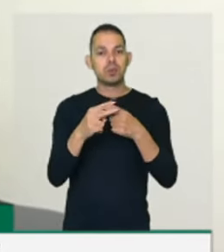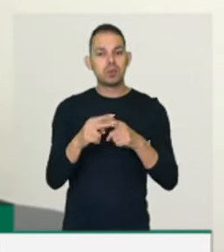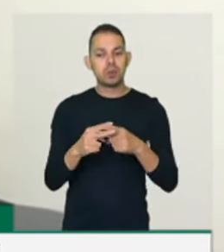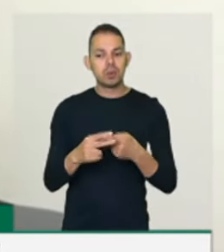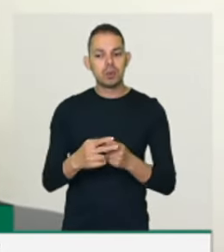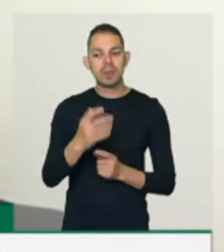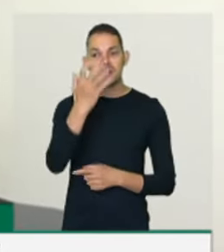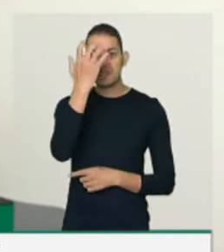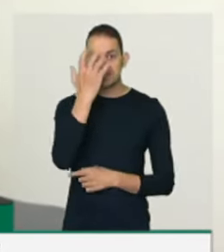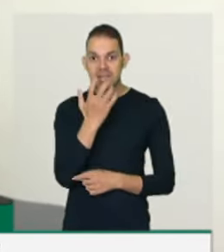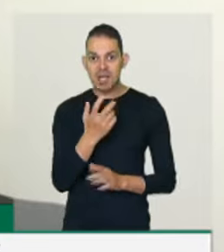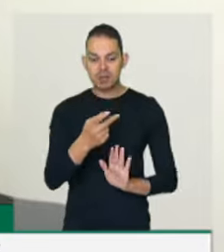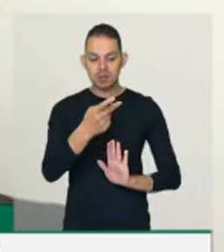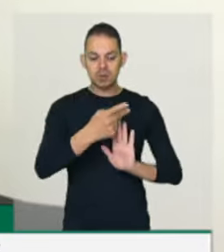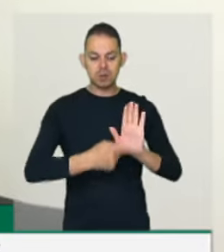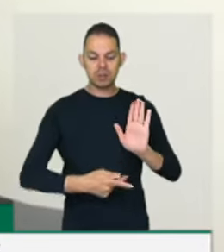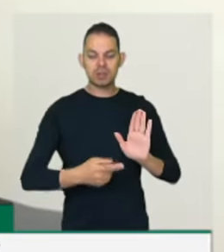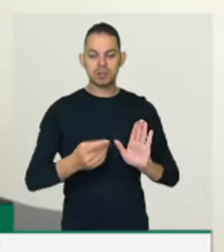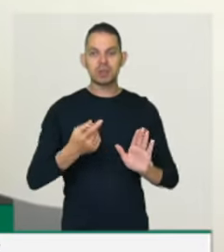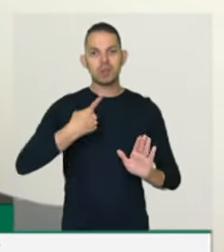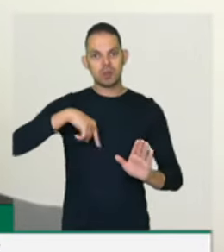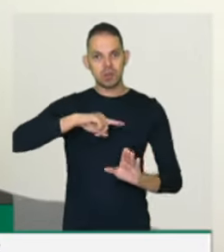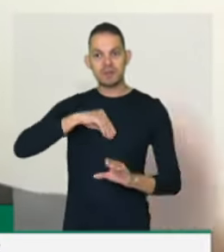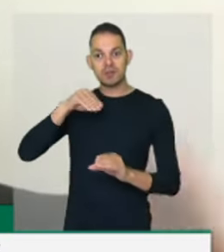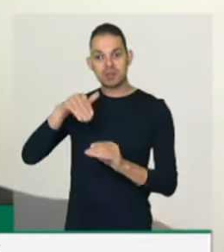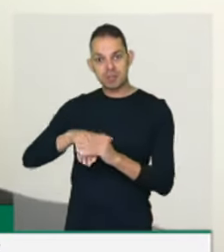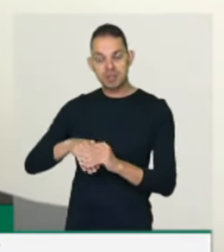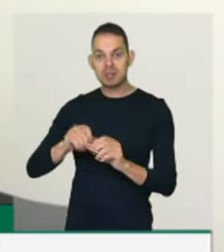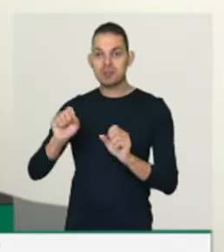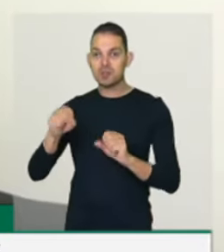NÓS ENCAMINHAMOS SIM MAS IDENTIFICAR OS PROBLEMAS. PRIMEIRO O QUE É QUE O PROJETO CRIA? ELE CRIA...